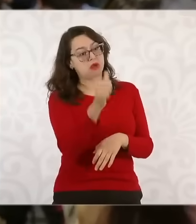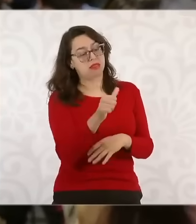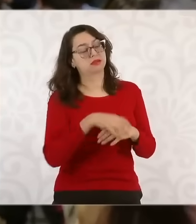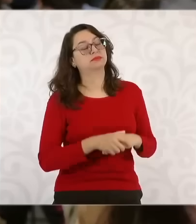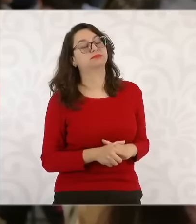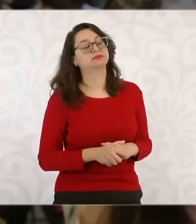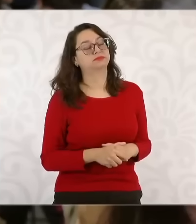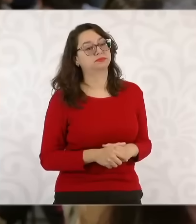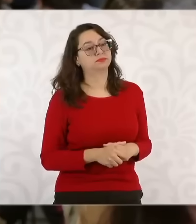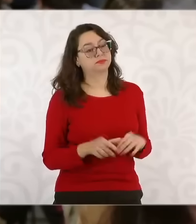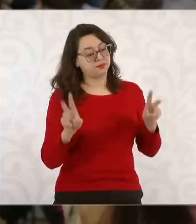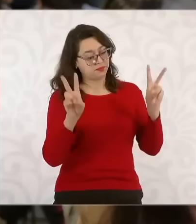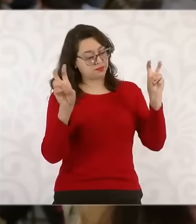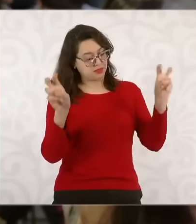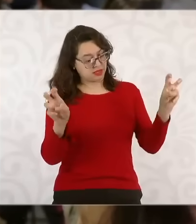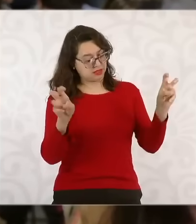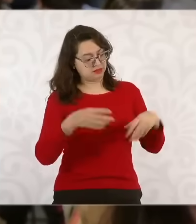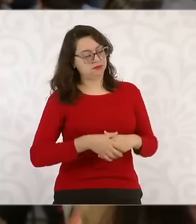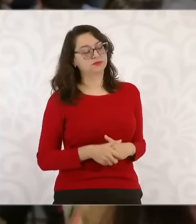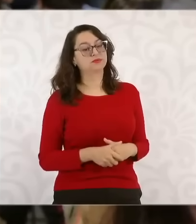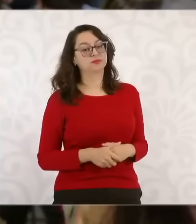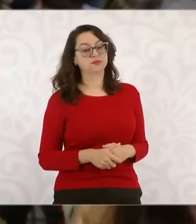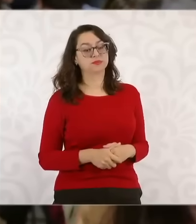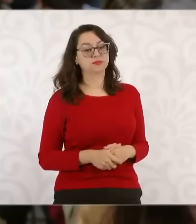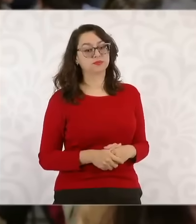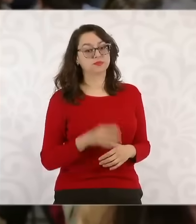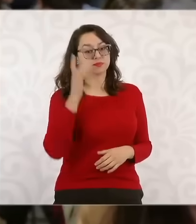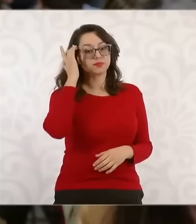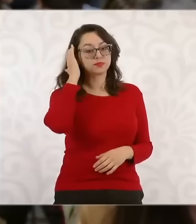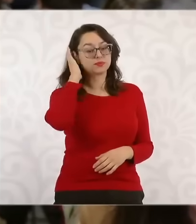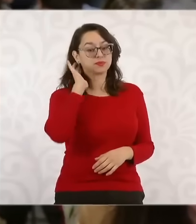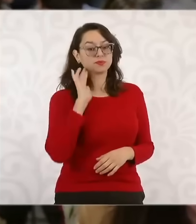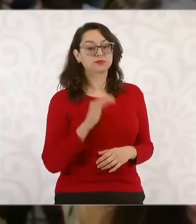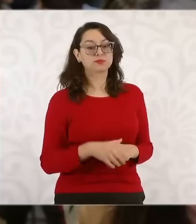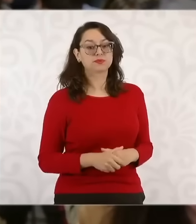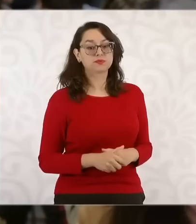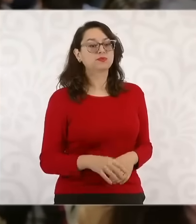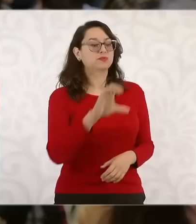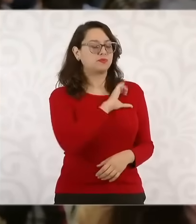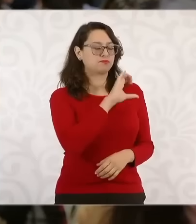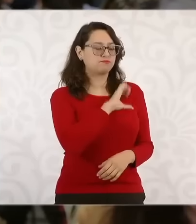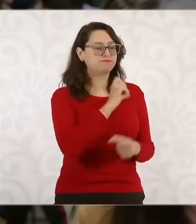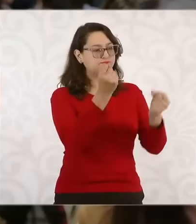de Boxeo. Dice, resumo rápidamente la entrada, pero es, querida y admirada presidenta Shabo, el